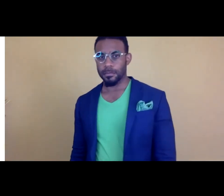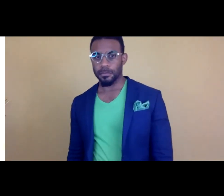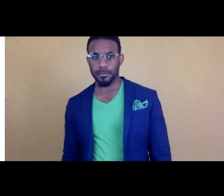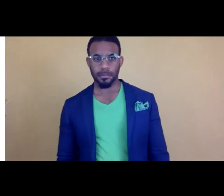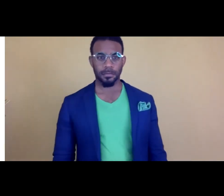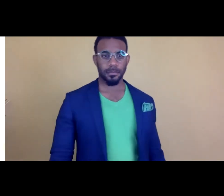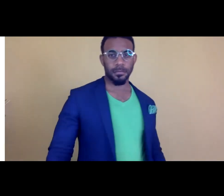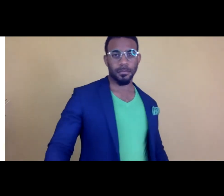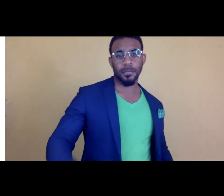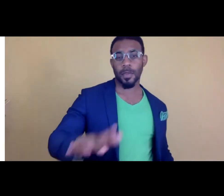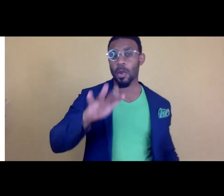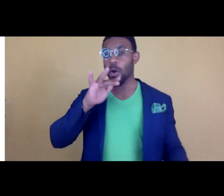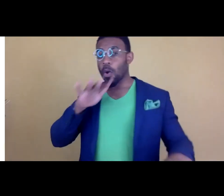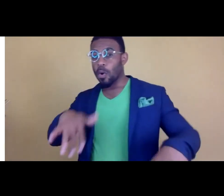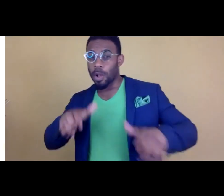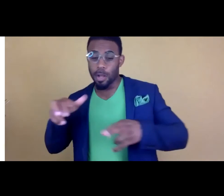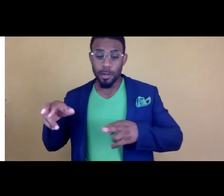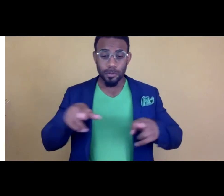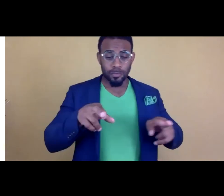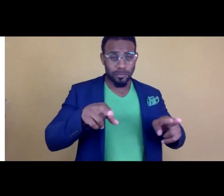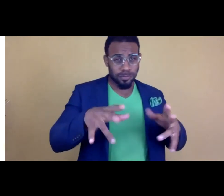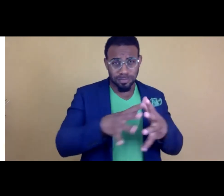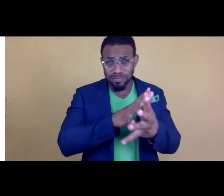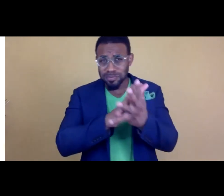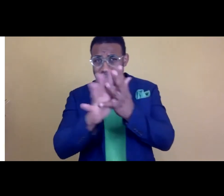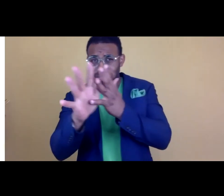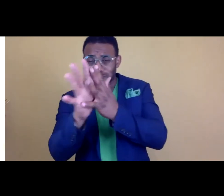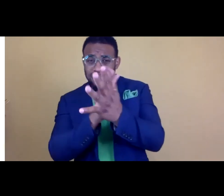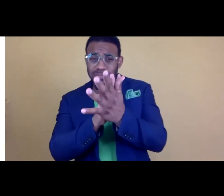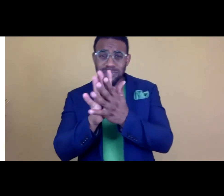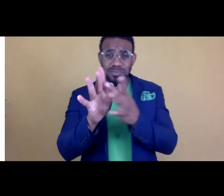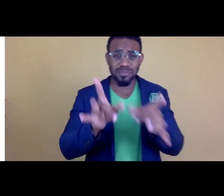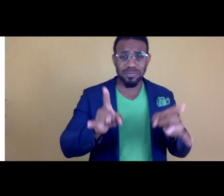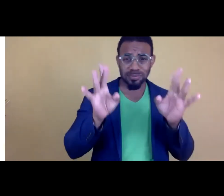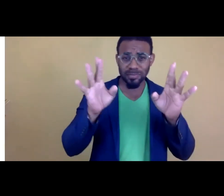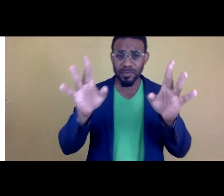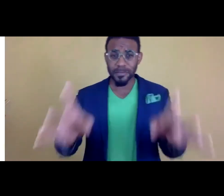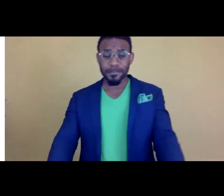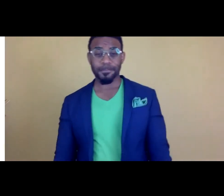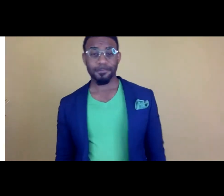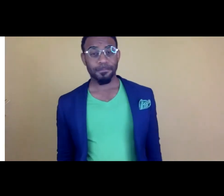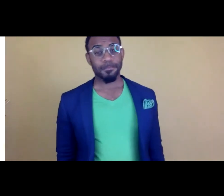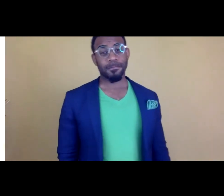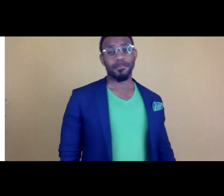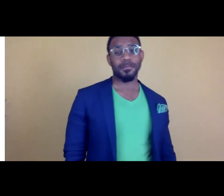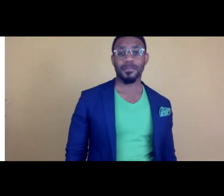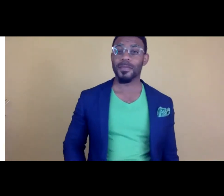Tomo el camino más tarde.